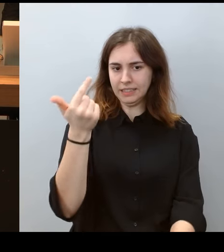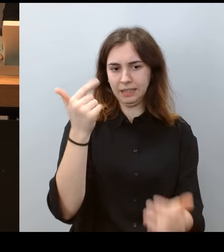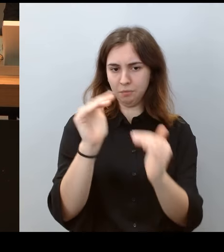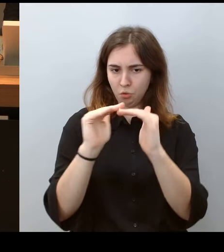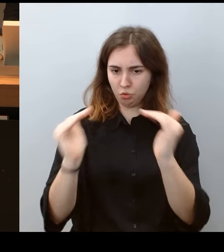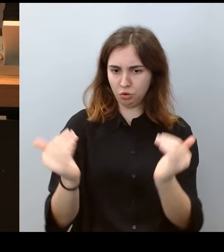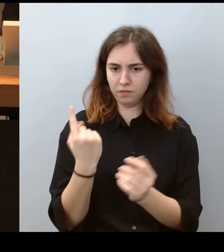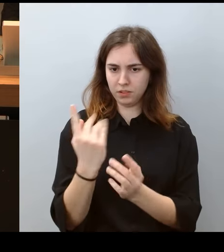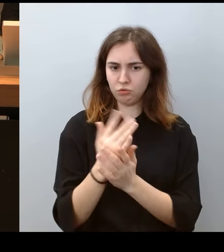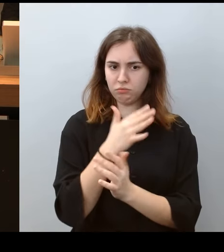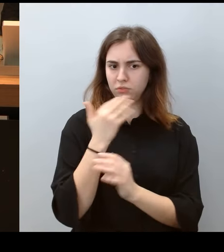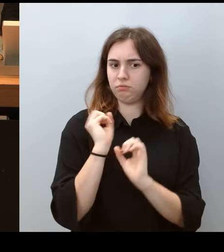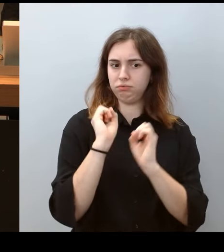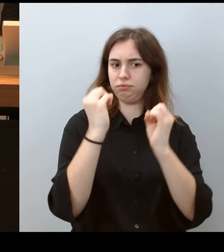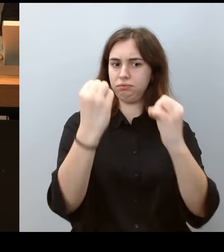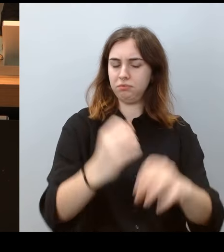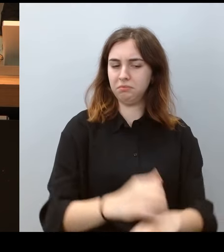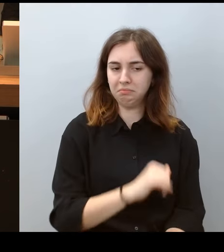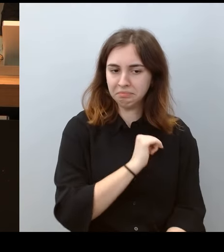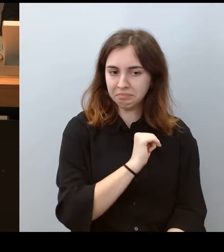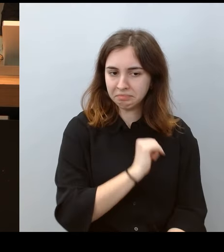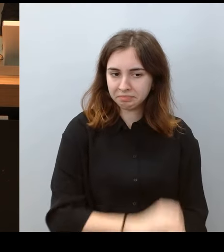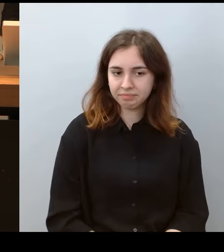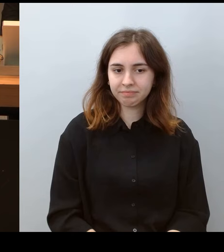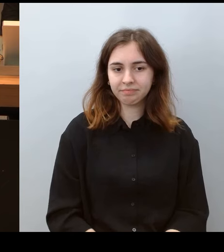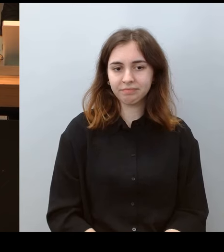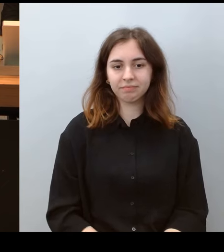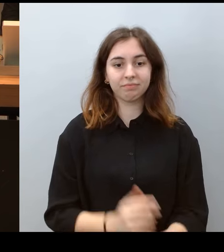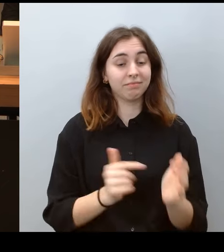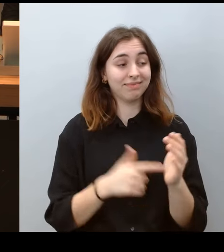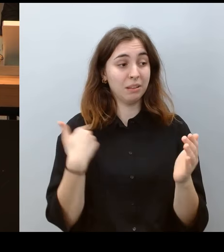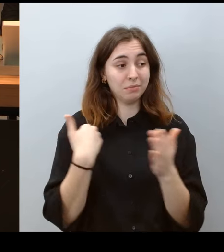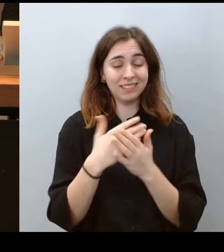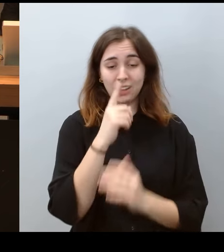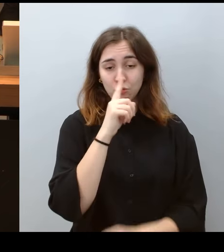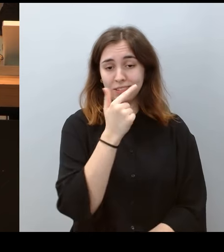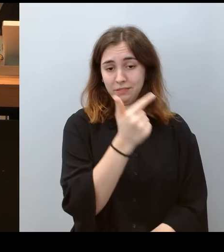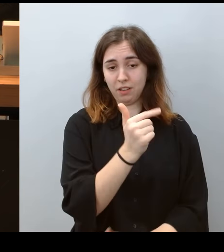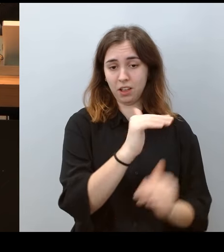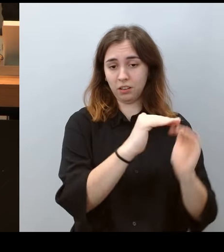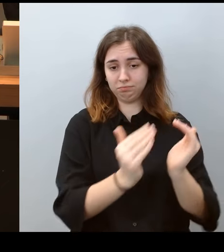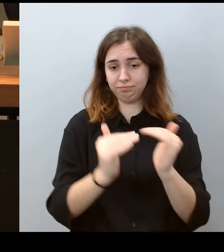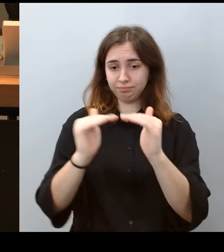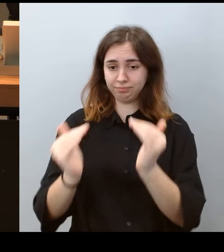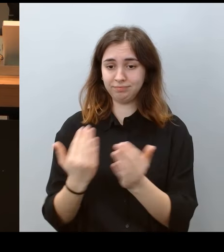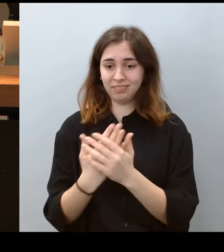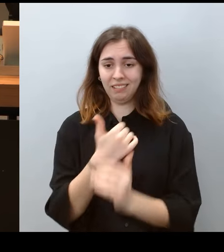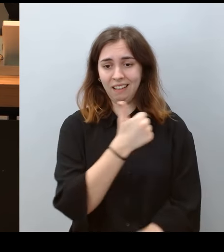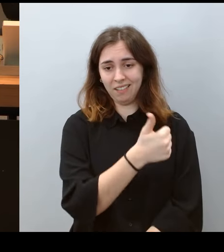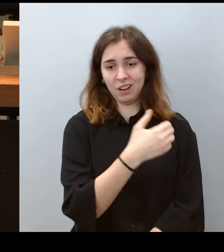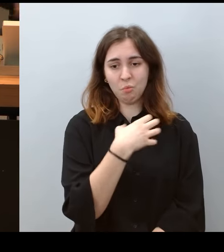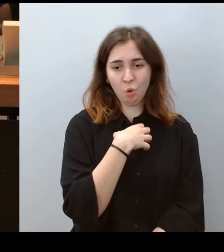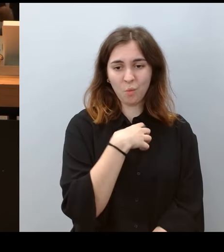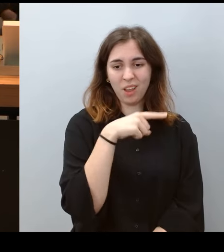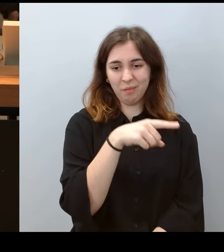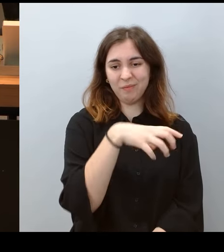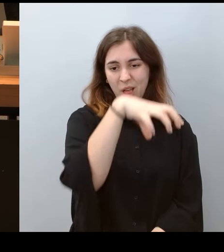Wir reden hier bisher schließlich nur über zwei Einrichtungen, und davon ist eine aufgrund von Problemen mit der Immobilie bekanntermaßen geschlossen.